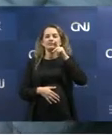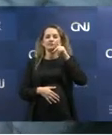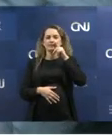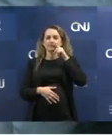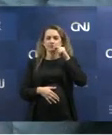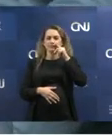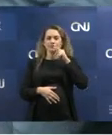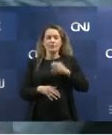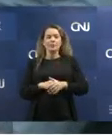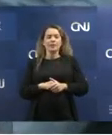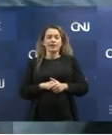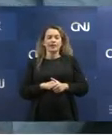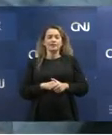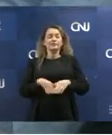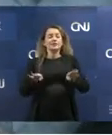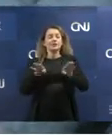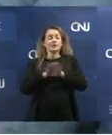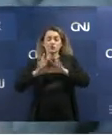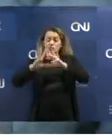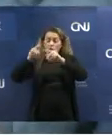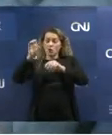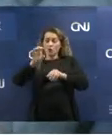do resto do país, pelo menos do Sul e do Sudeste.